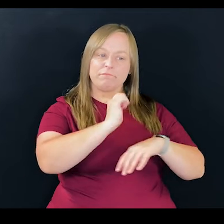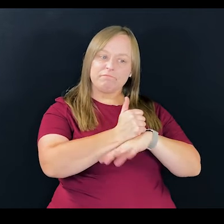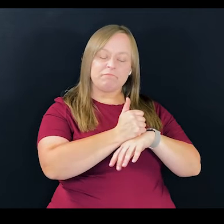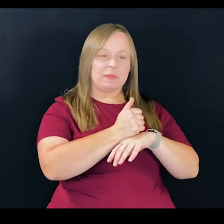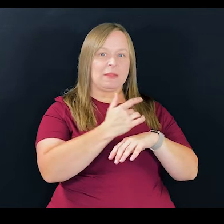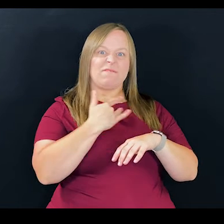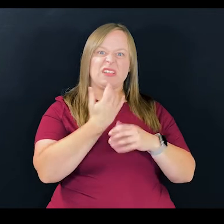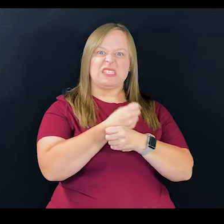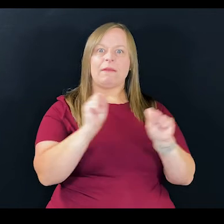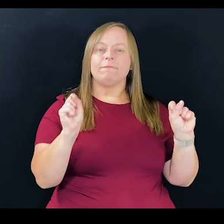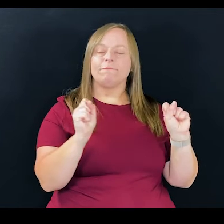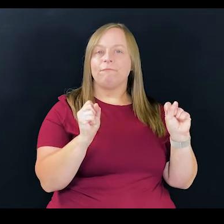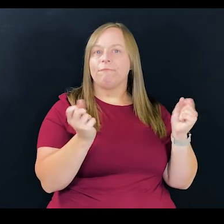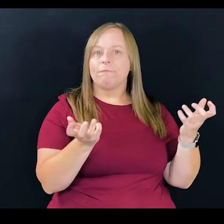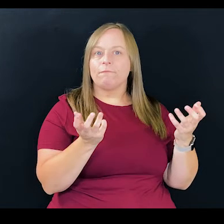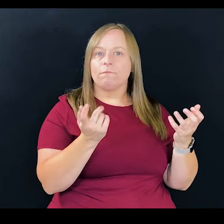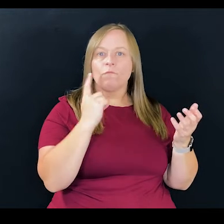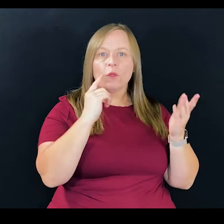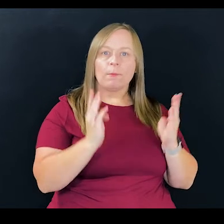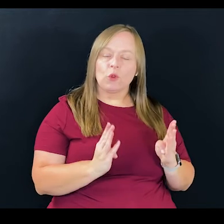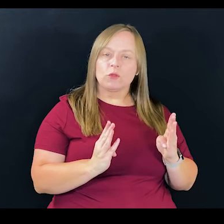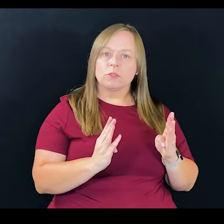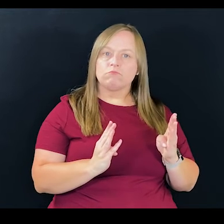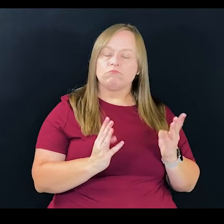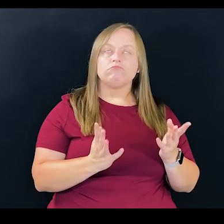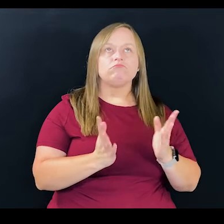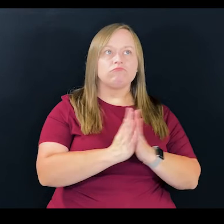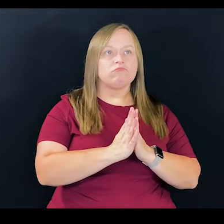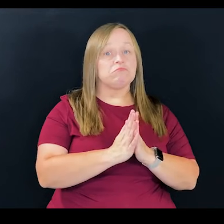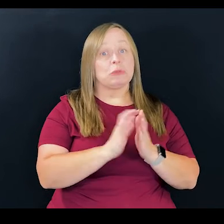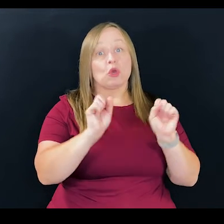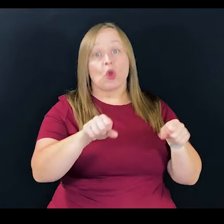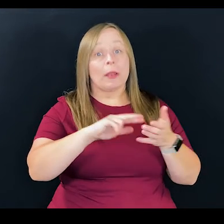que tenga un plan donde ellos se puedan sentir seguros.